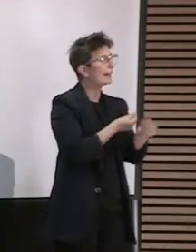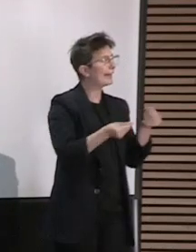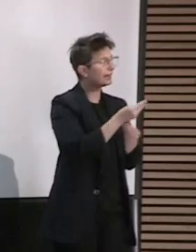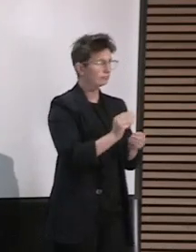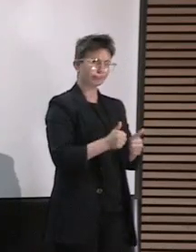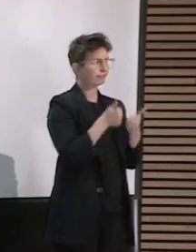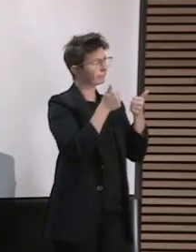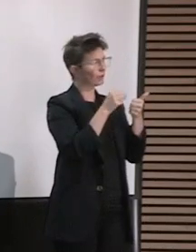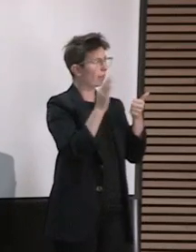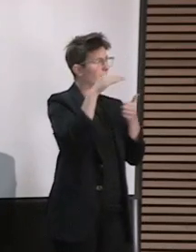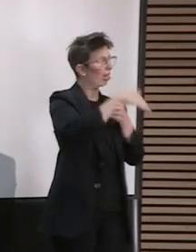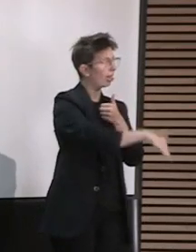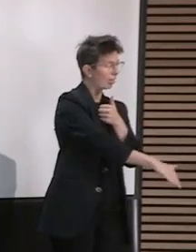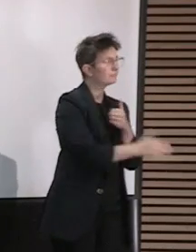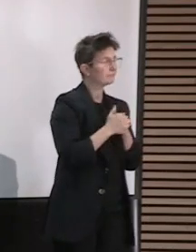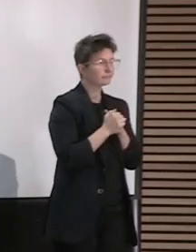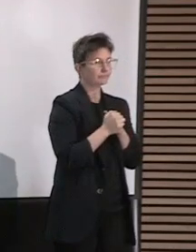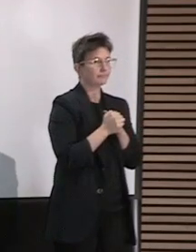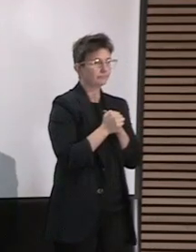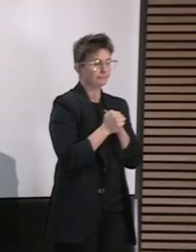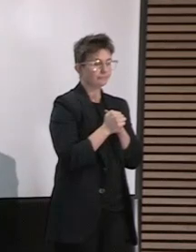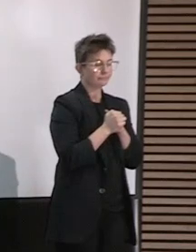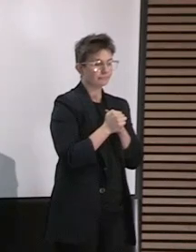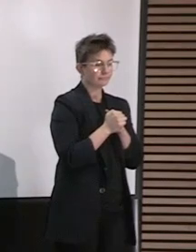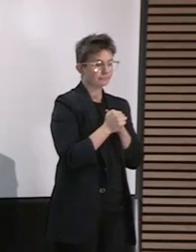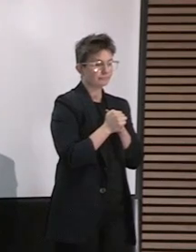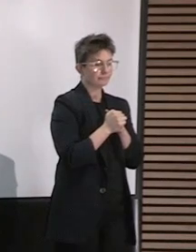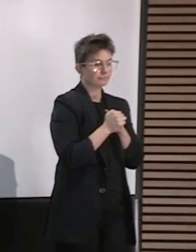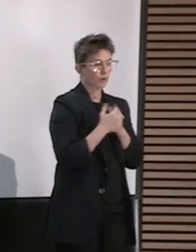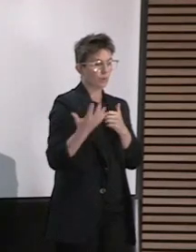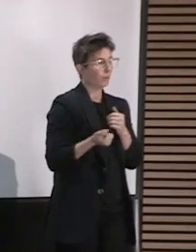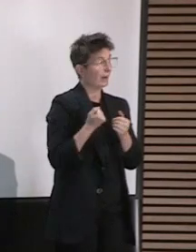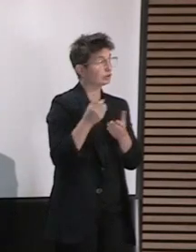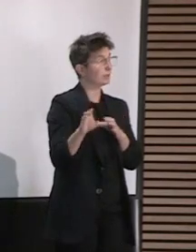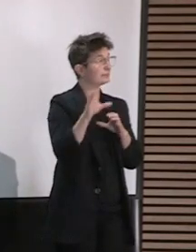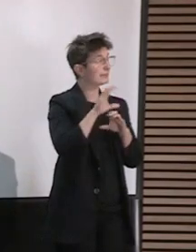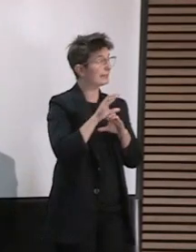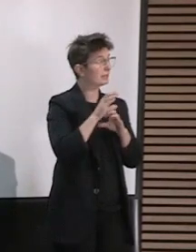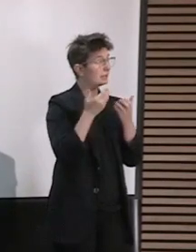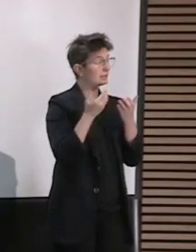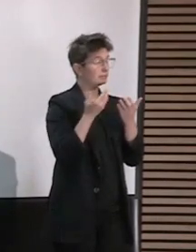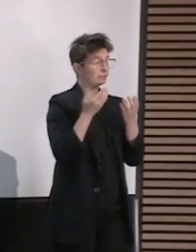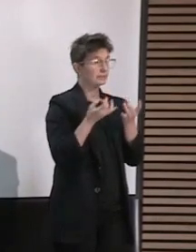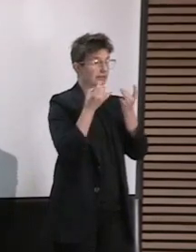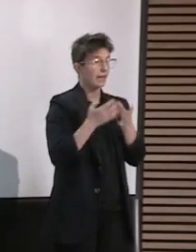waatea. Kei te kite tatou i nga tohu pai mo te pehea e pakari